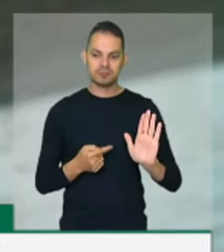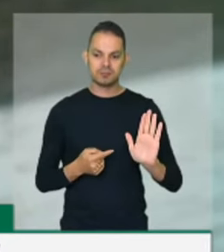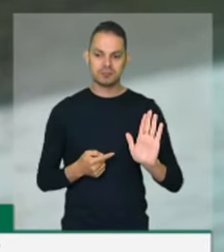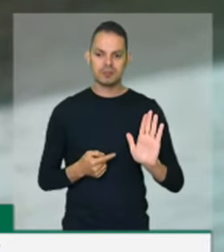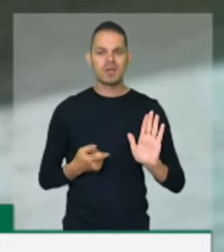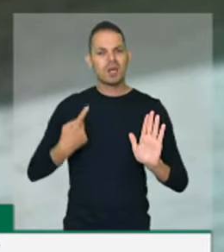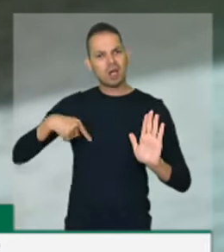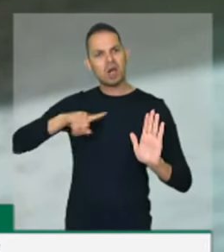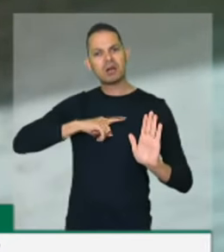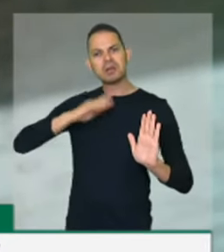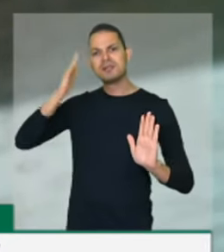QUAL QUE É A INTENÇÃO TANTO DO AUTOR QUANTO DO RELATOR....